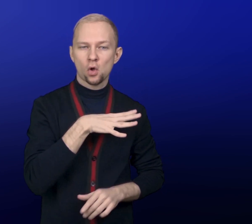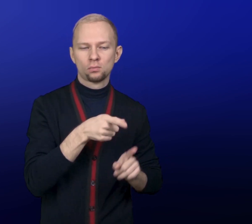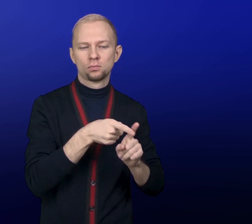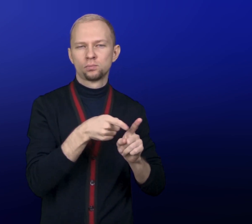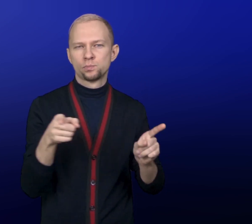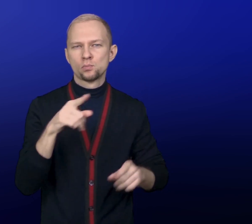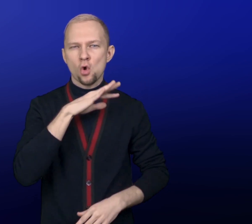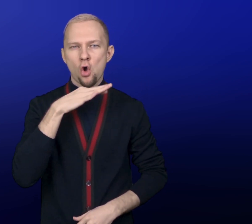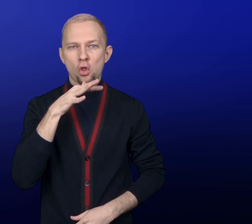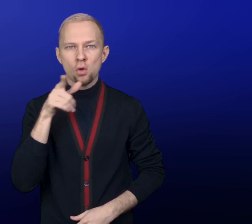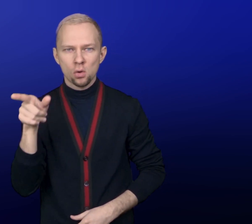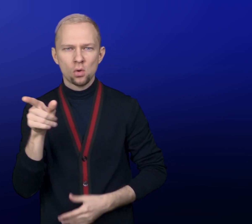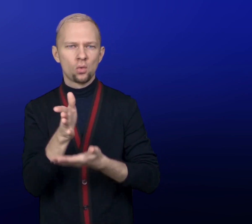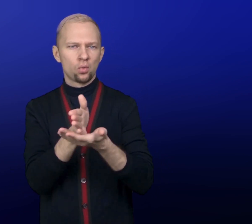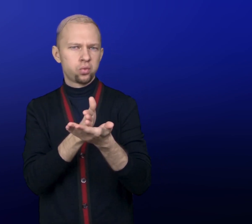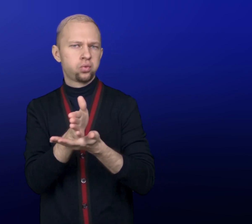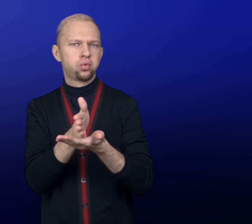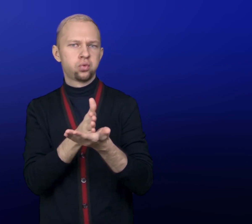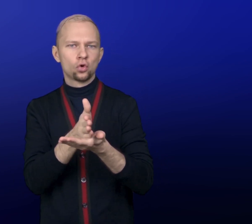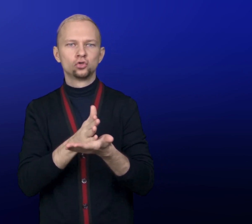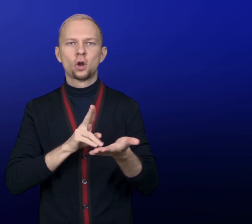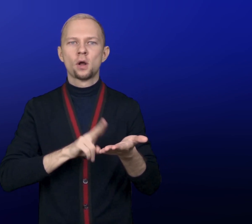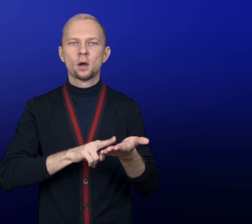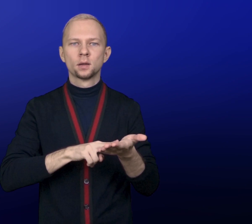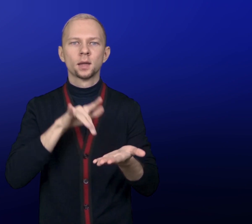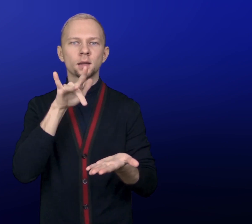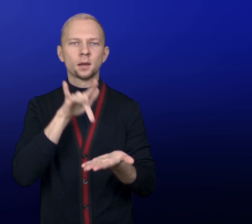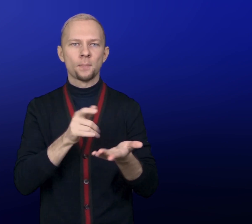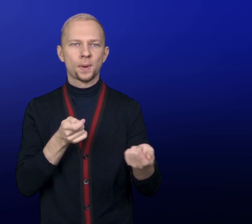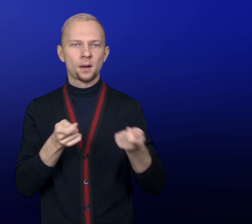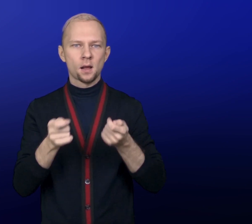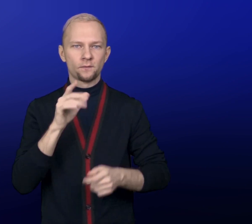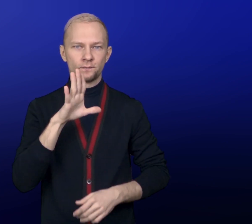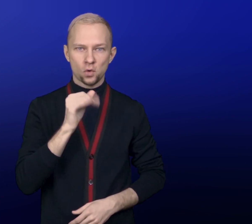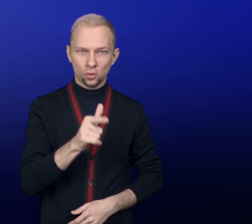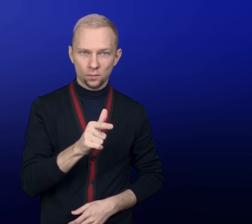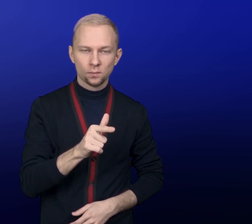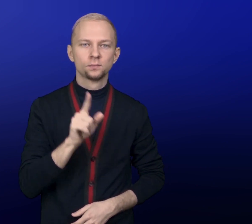в течение многих лет избирался членом Центрального правления ВОГ,